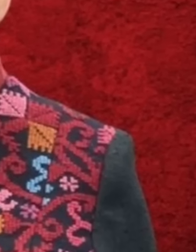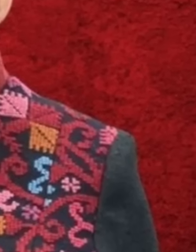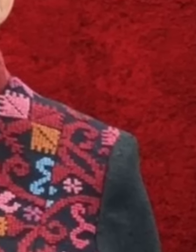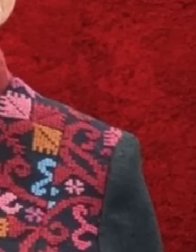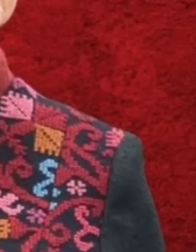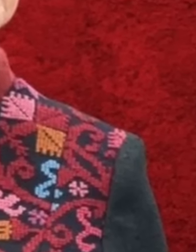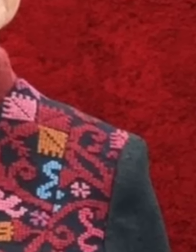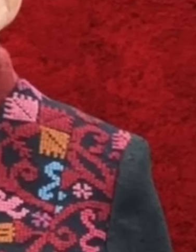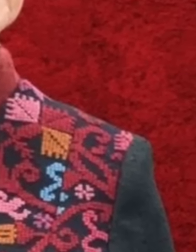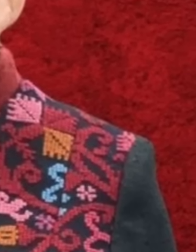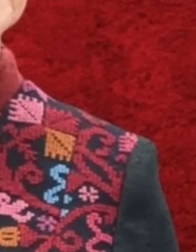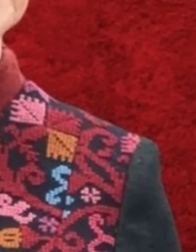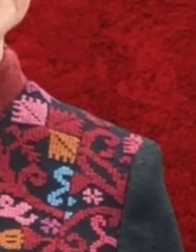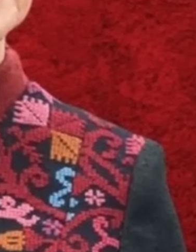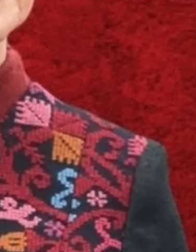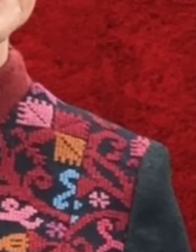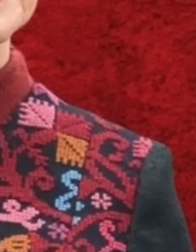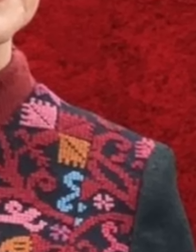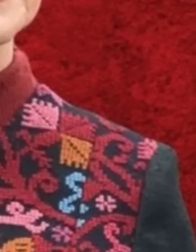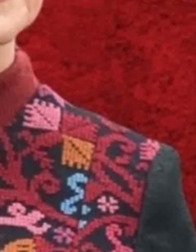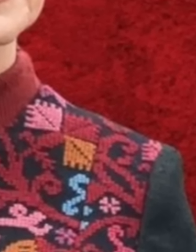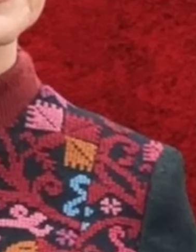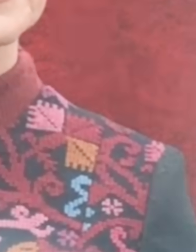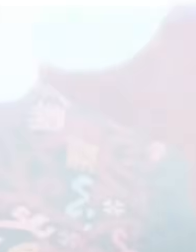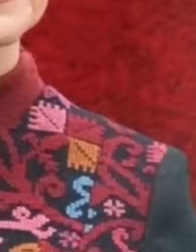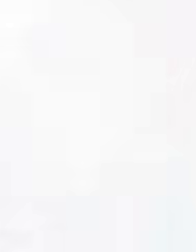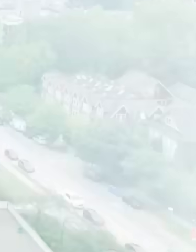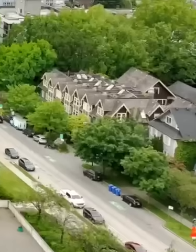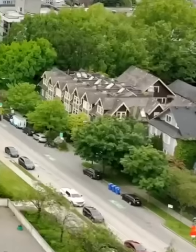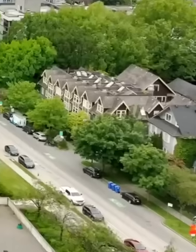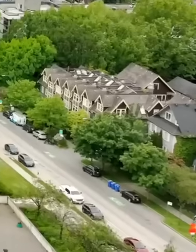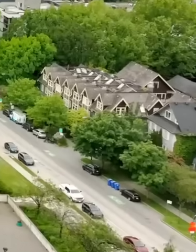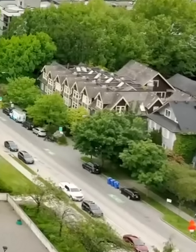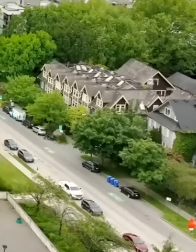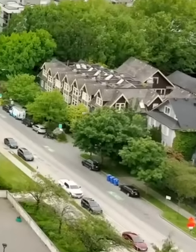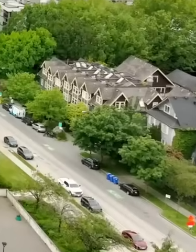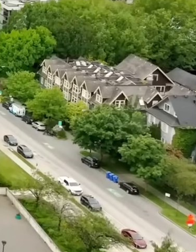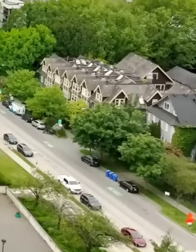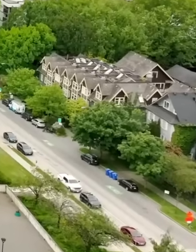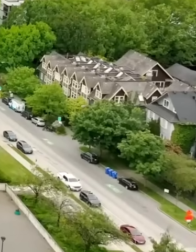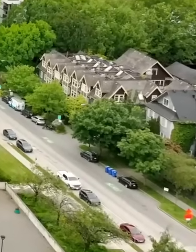Claudia Shainbom no será ni en Estados Unidos ni en México sino en Canadá durante la reunión